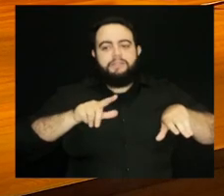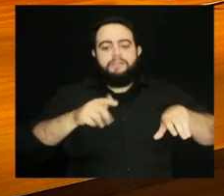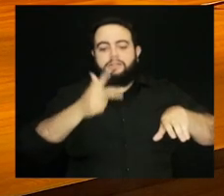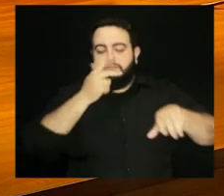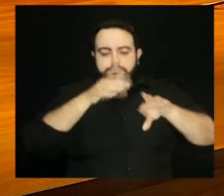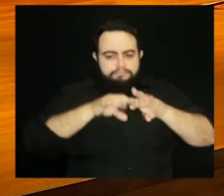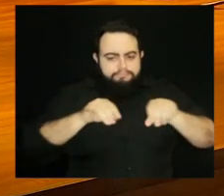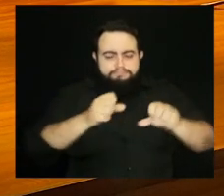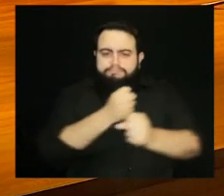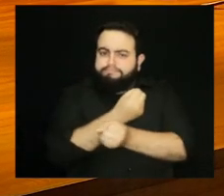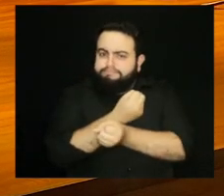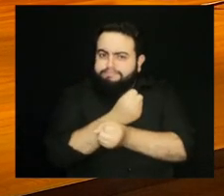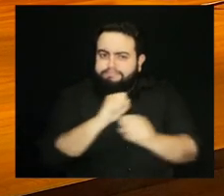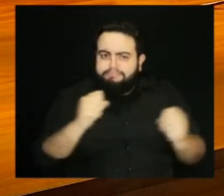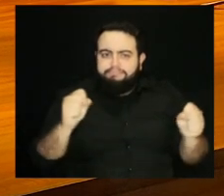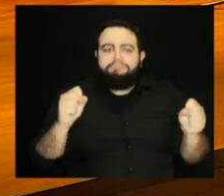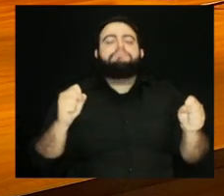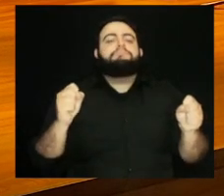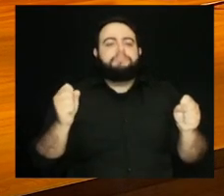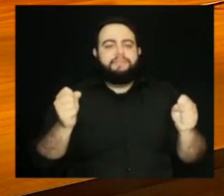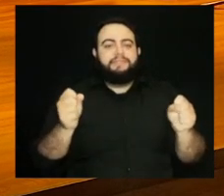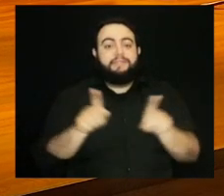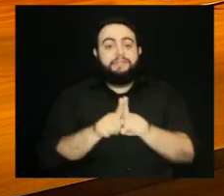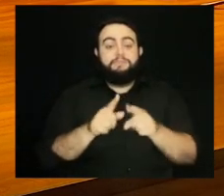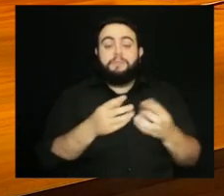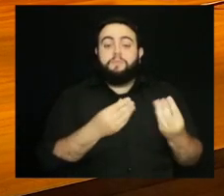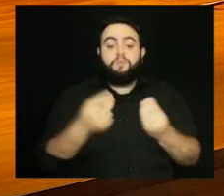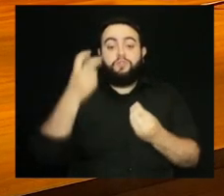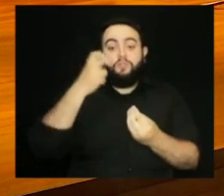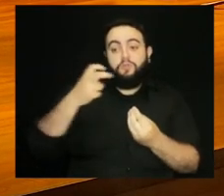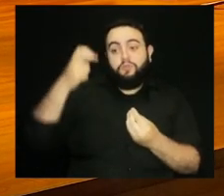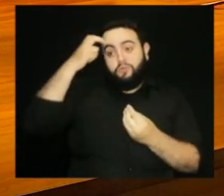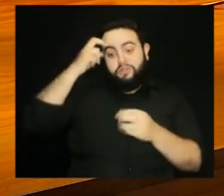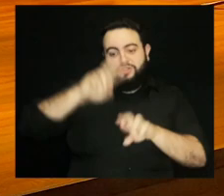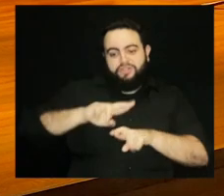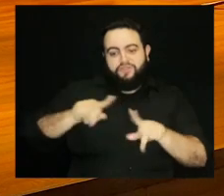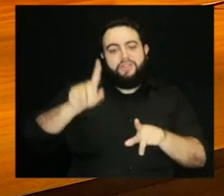tinha muitas culturas diferentes de continente bem menor que era o europeu, muitas músicas diferentes